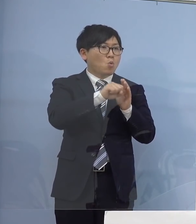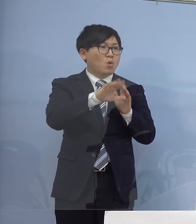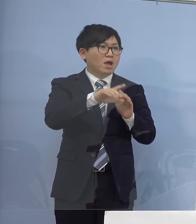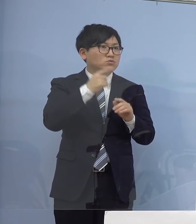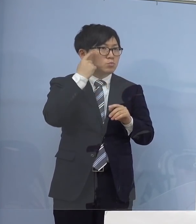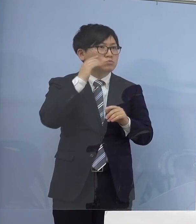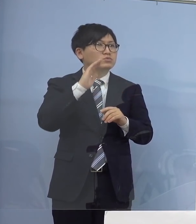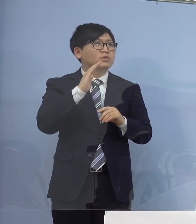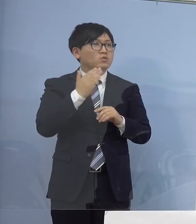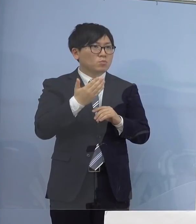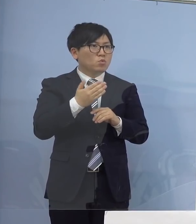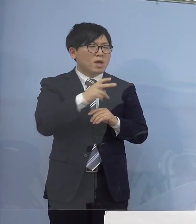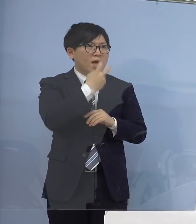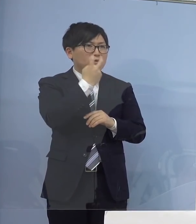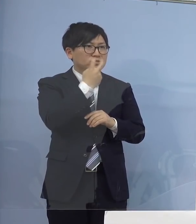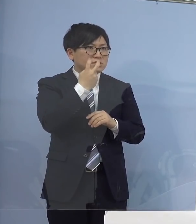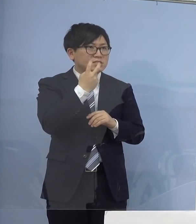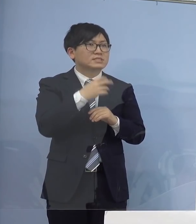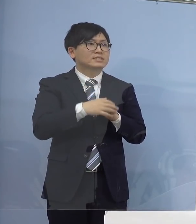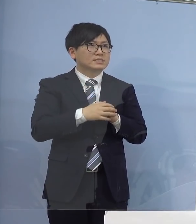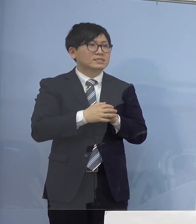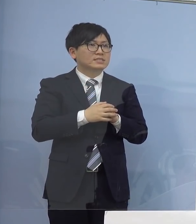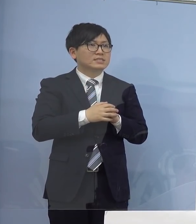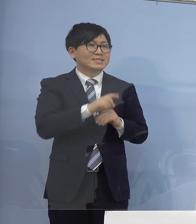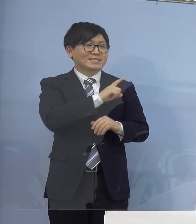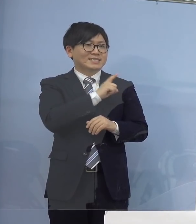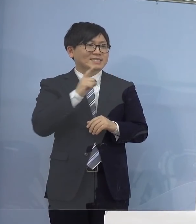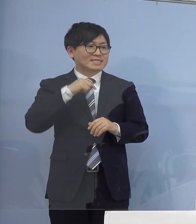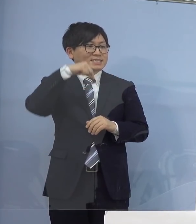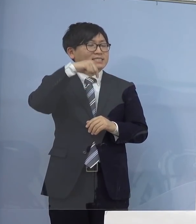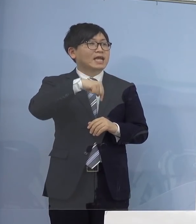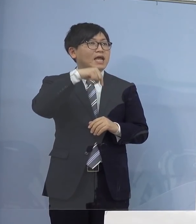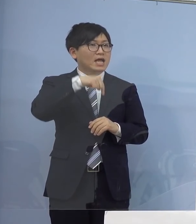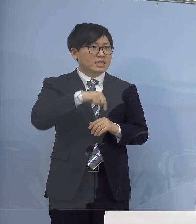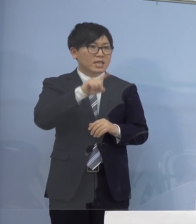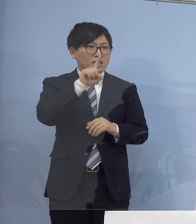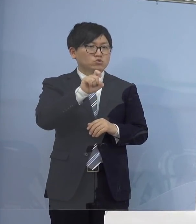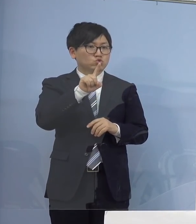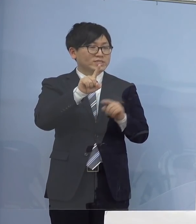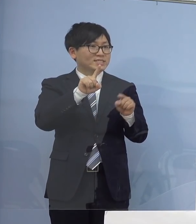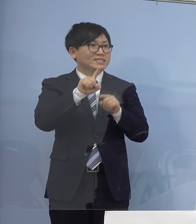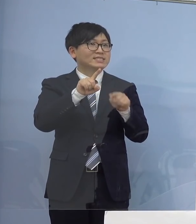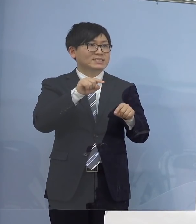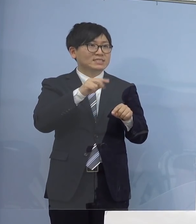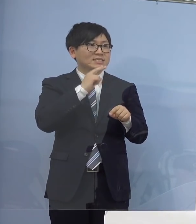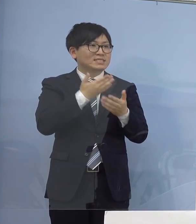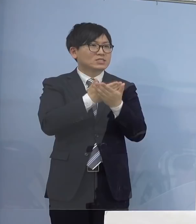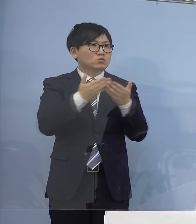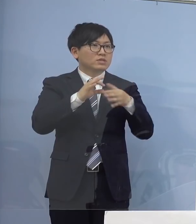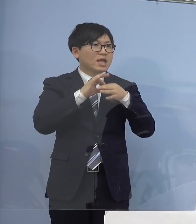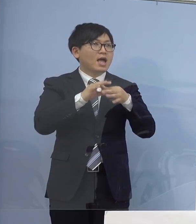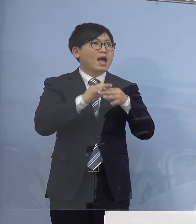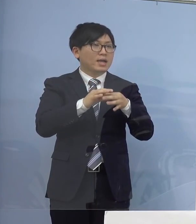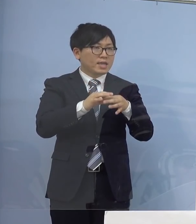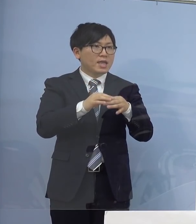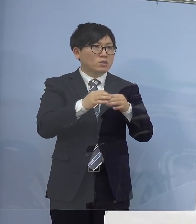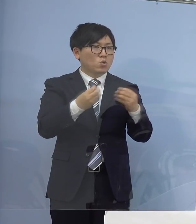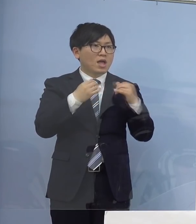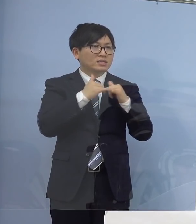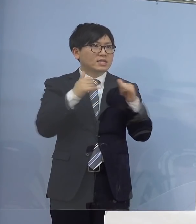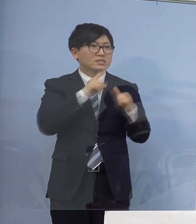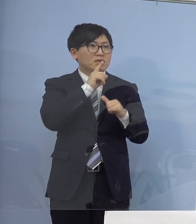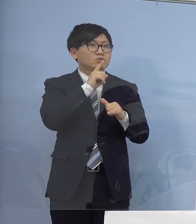この1日あたり11人の 飲食店関係の感染者が判明するというのは過去最大ですか